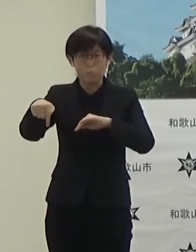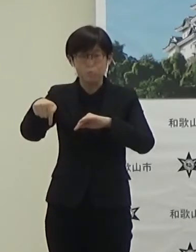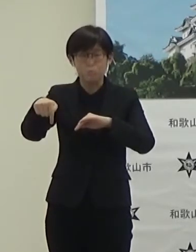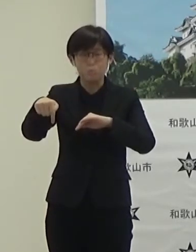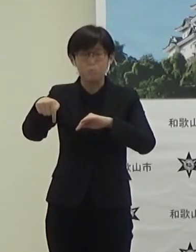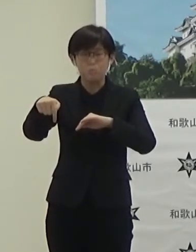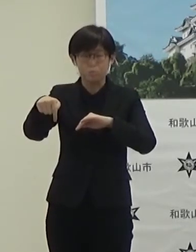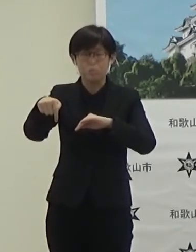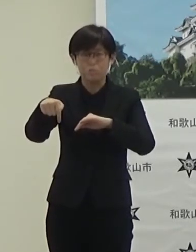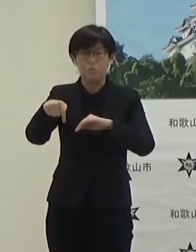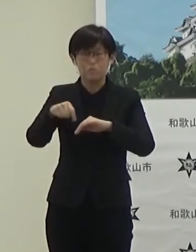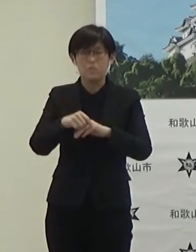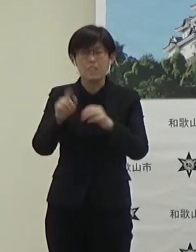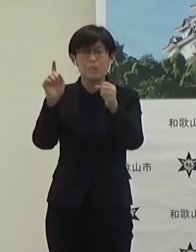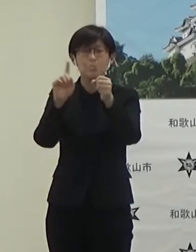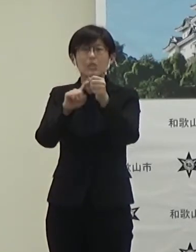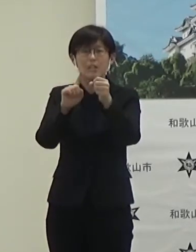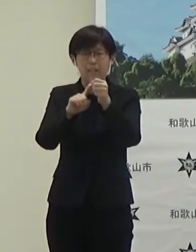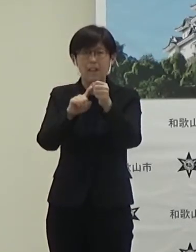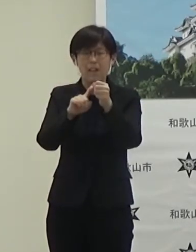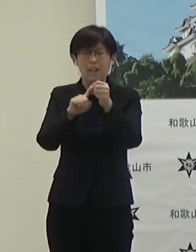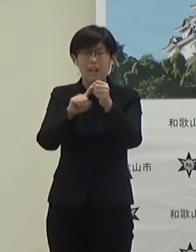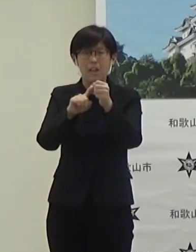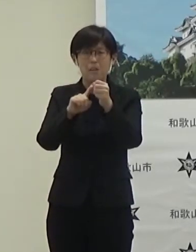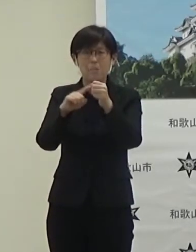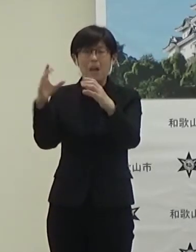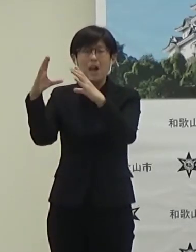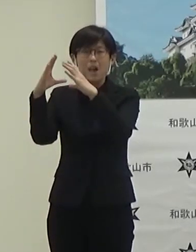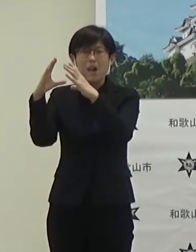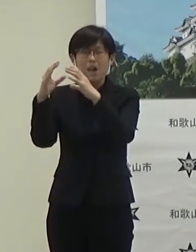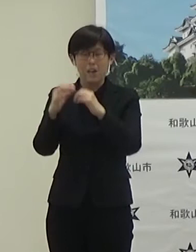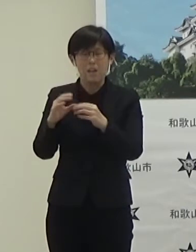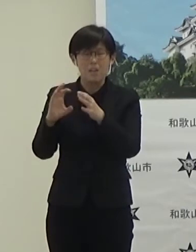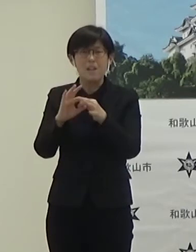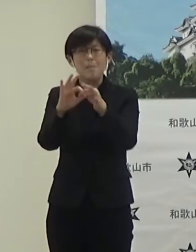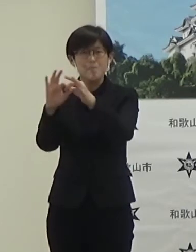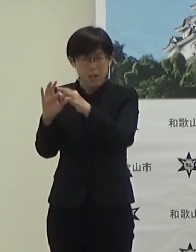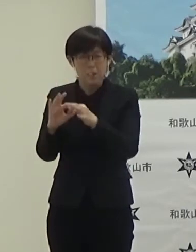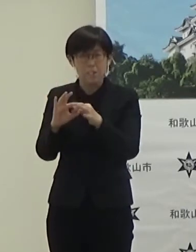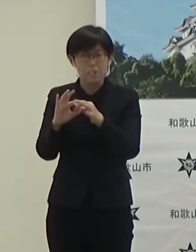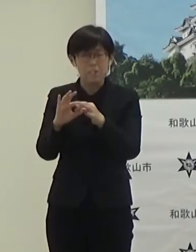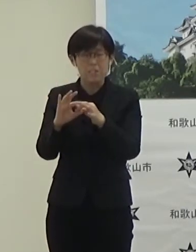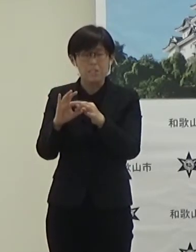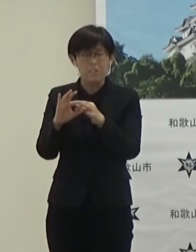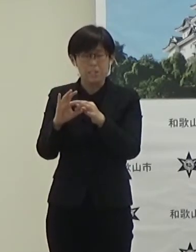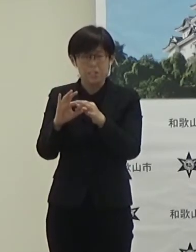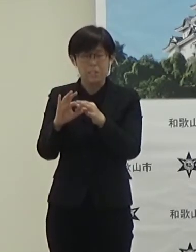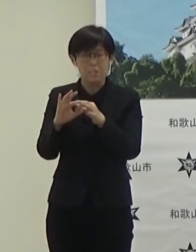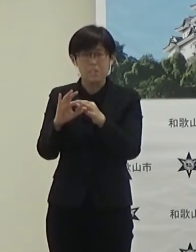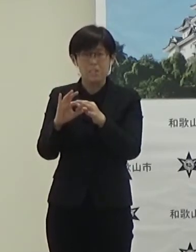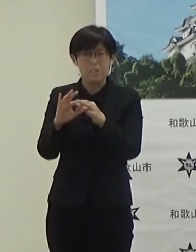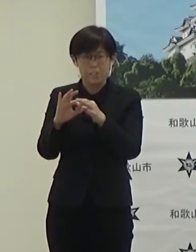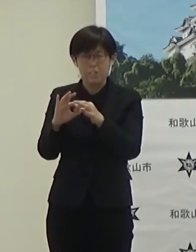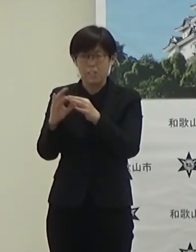段階に向けて要望を議員連盟の皆様、そして地元の期成同盟の皆様とともにですね